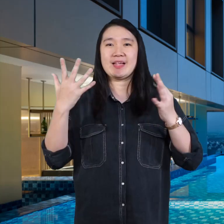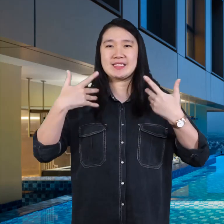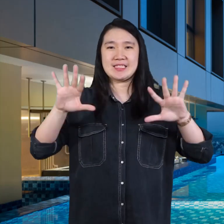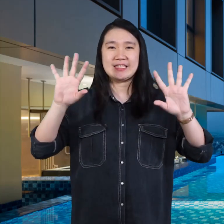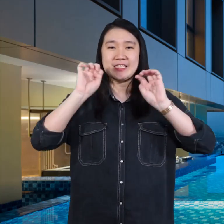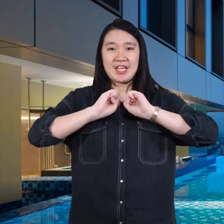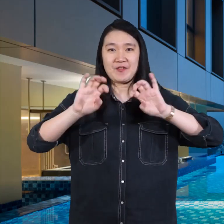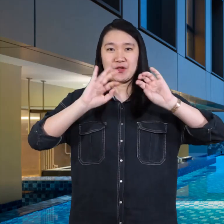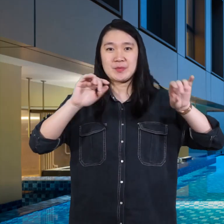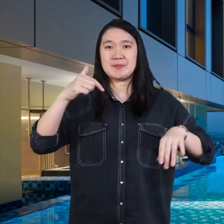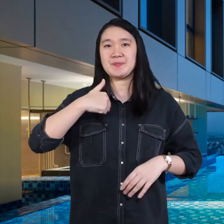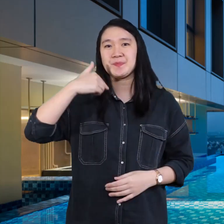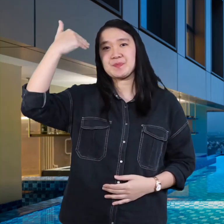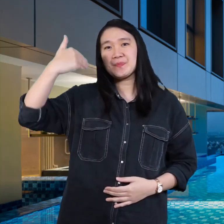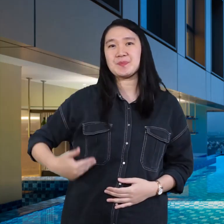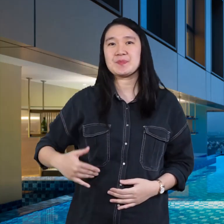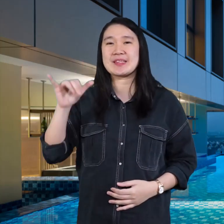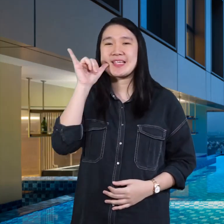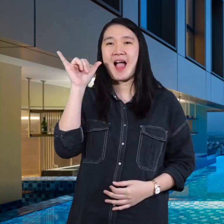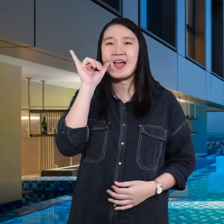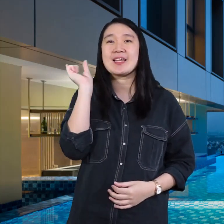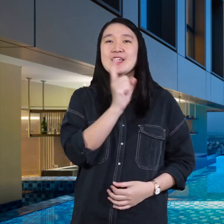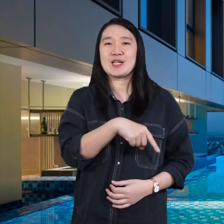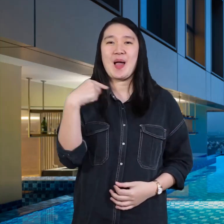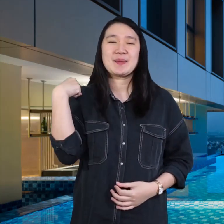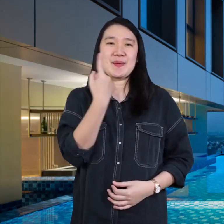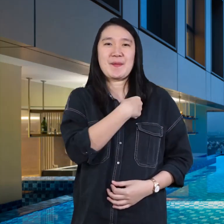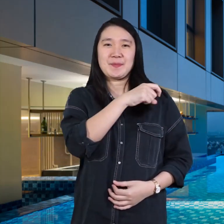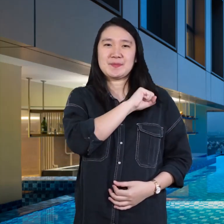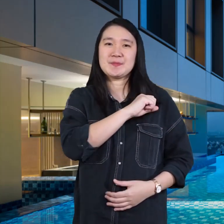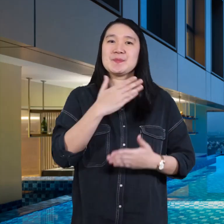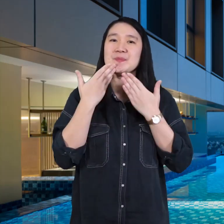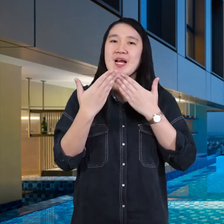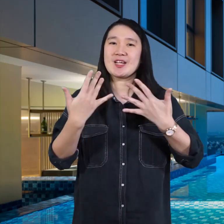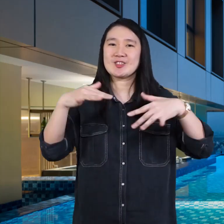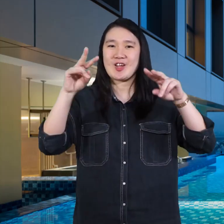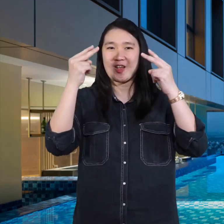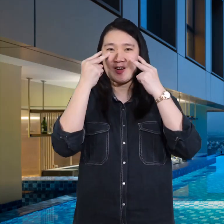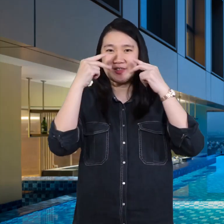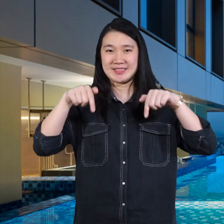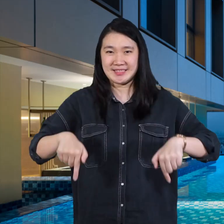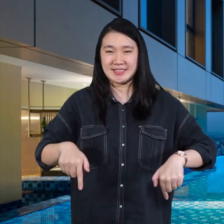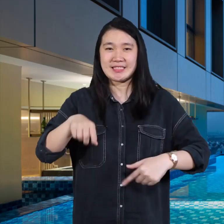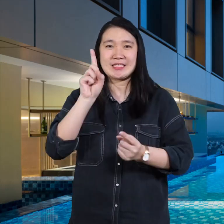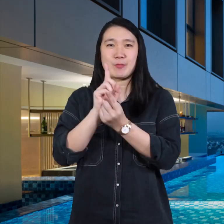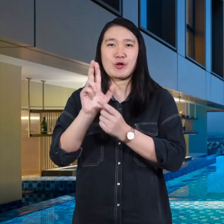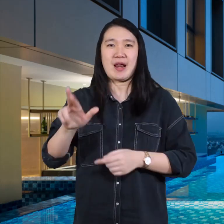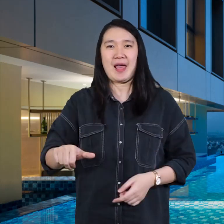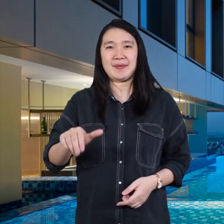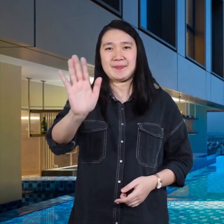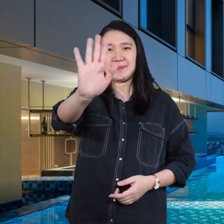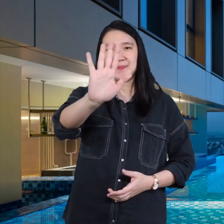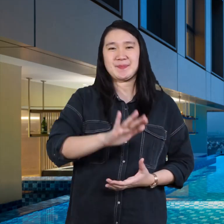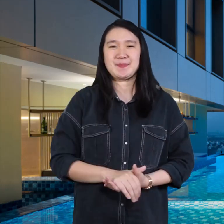Oke sekian, saya Yani dari KamiBijak, terima kasih. Tetap menonton ya, sampai bertemu lagi. Dah!